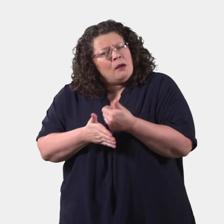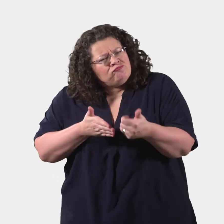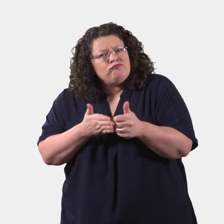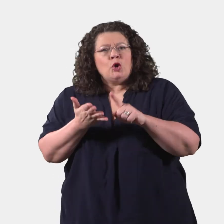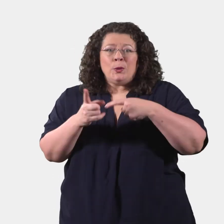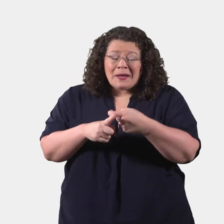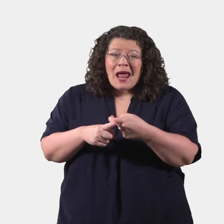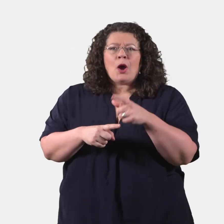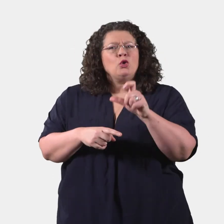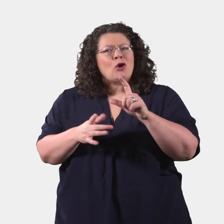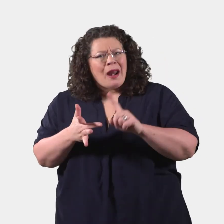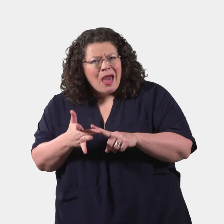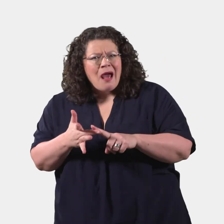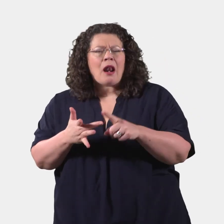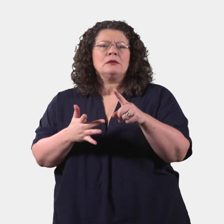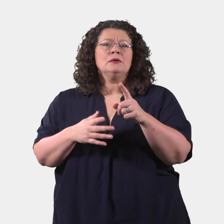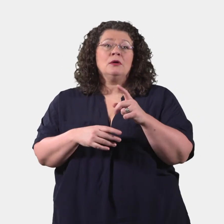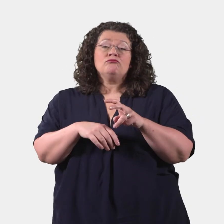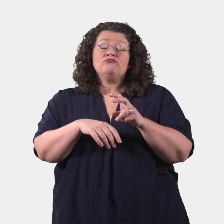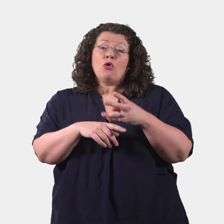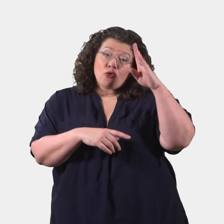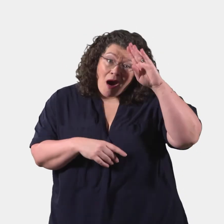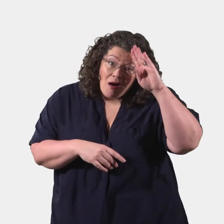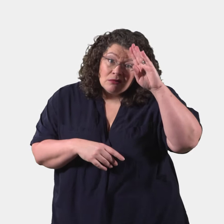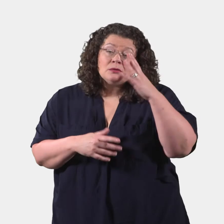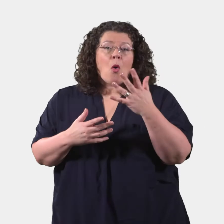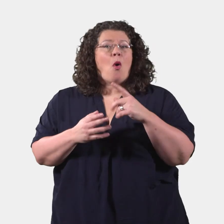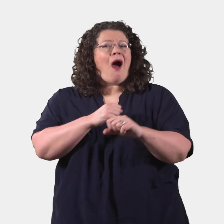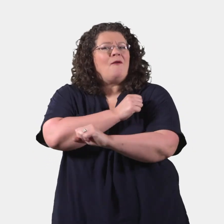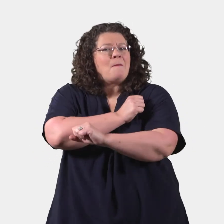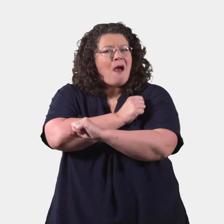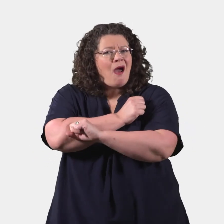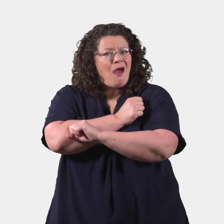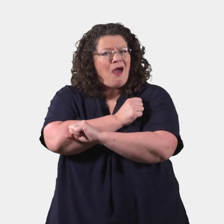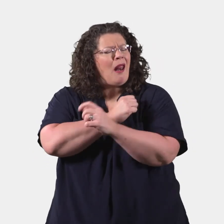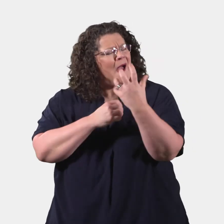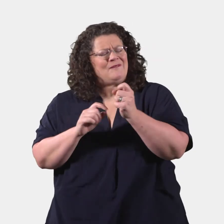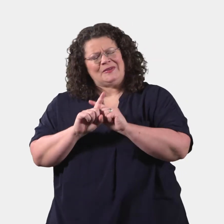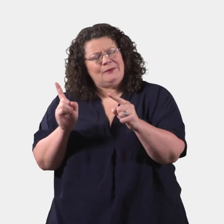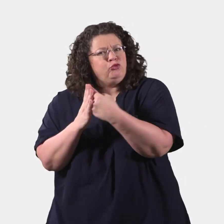Gweriniaeth Iwerddon neu Ynys Manaw fel arfer. Mae gwahanol reolau ar gyfer ffoaduriaid